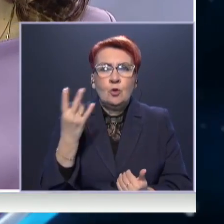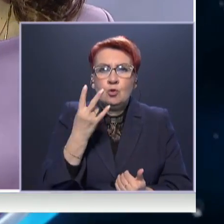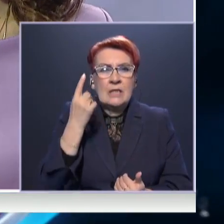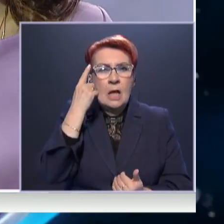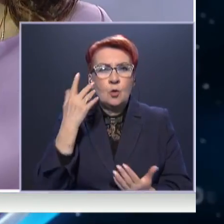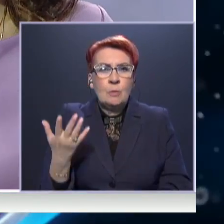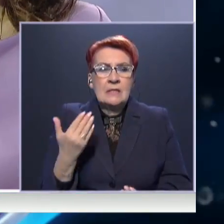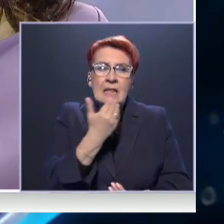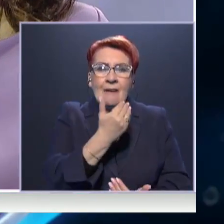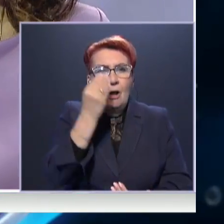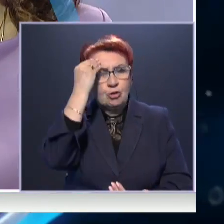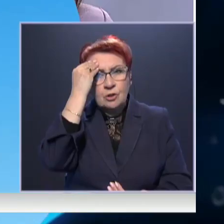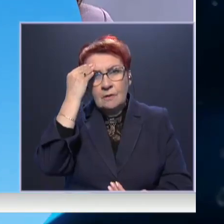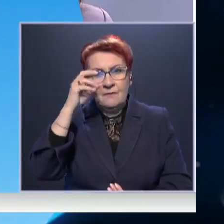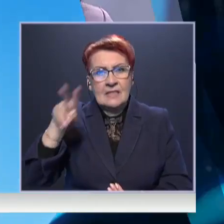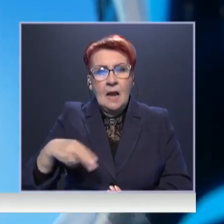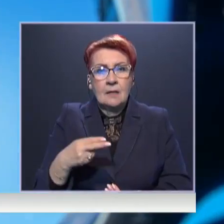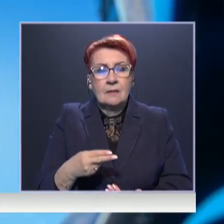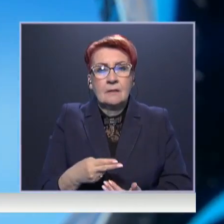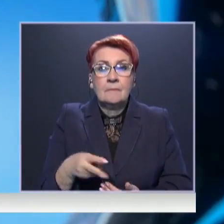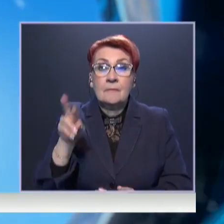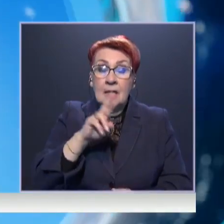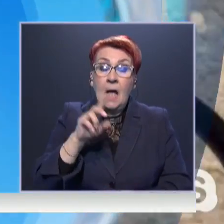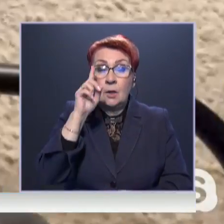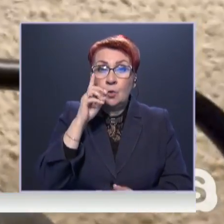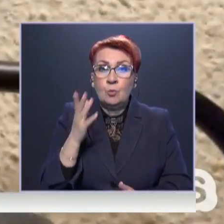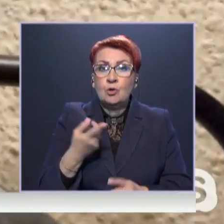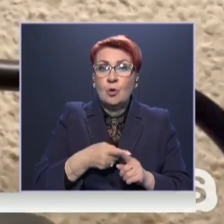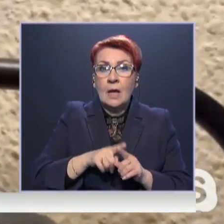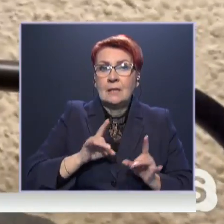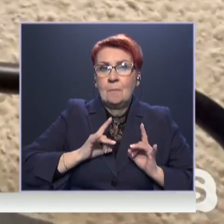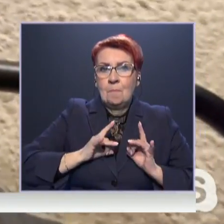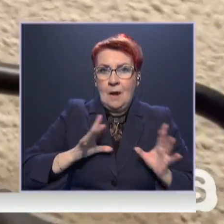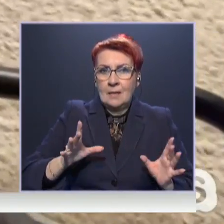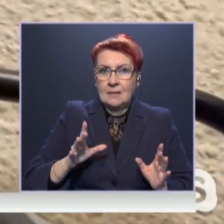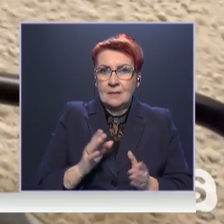взгляд Я думаю что этот праздник наверное как никакой